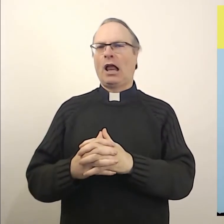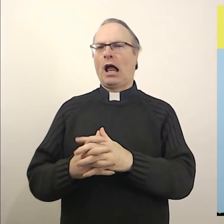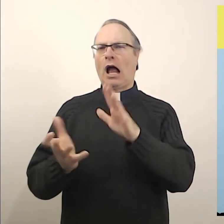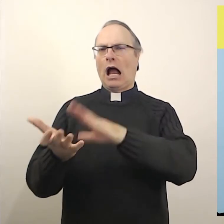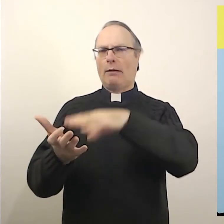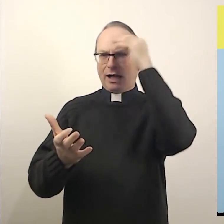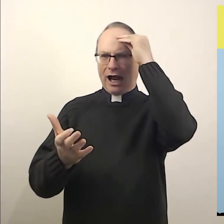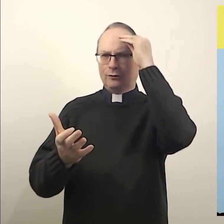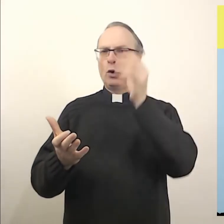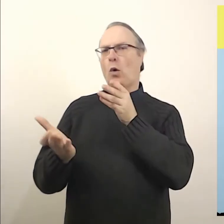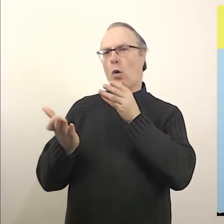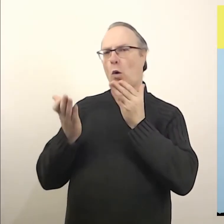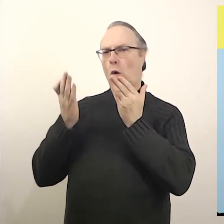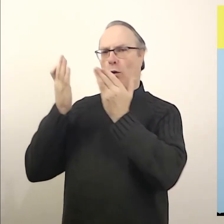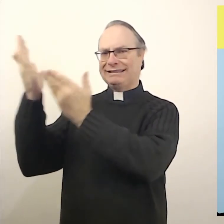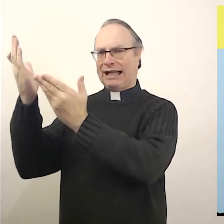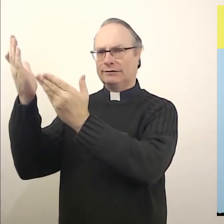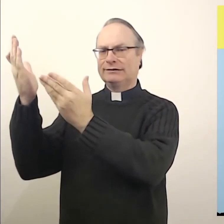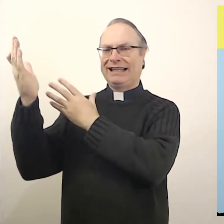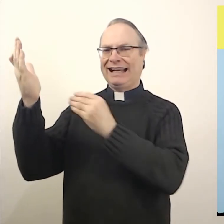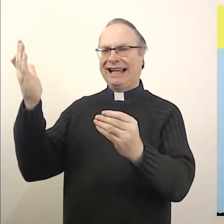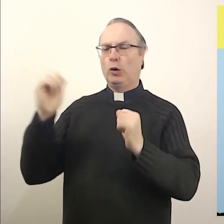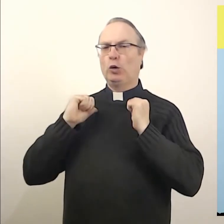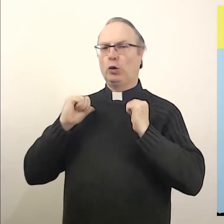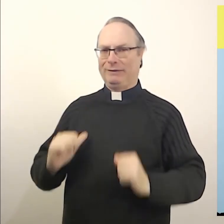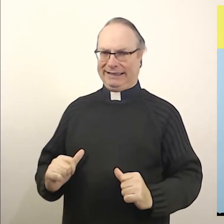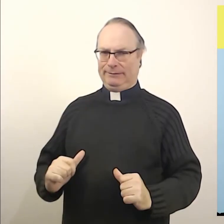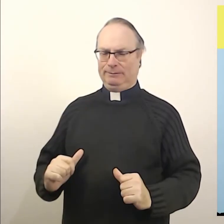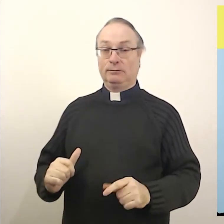Apprendre obéissance et humilité.